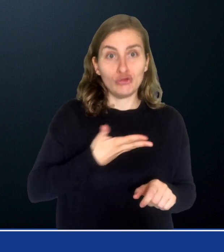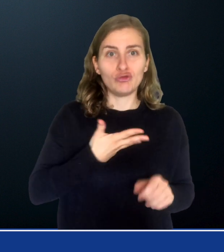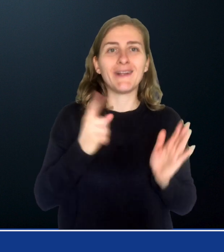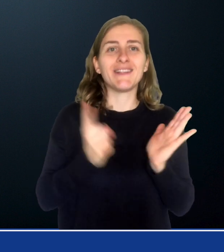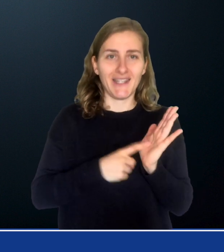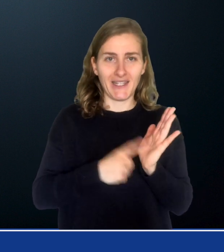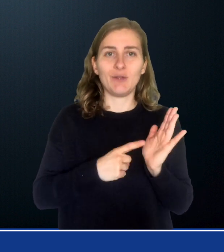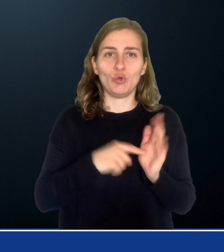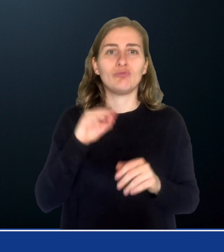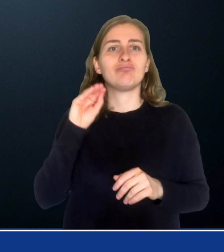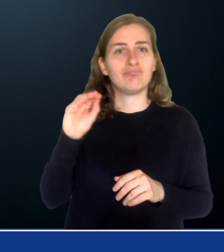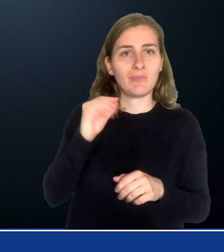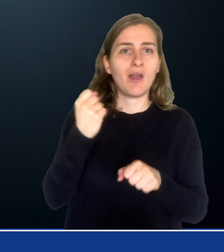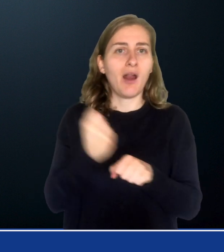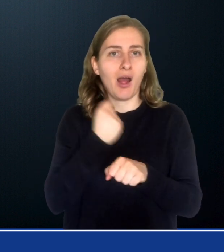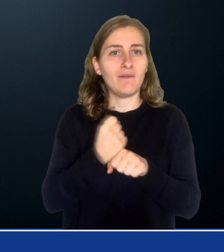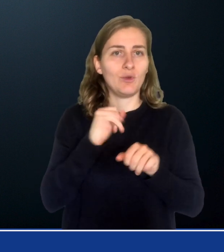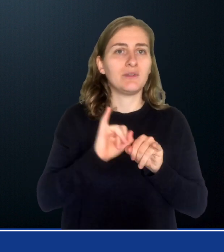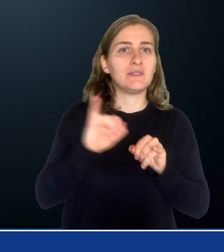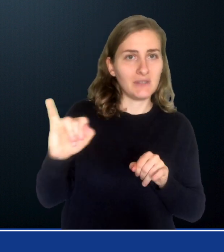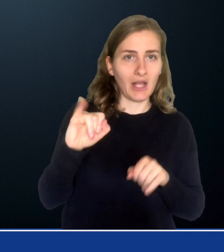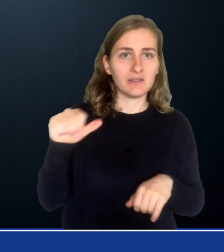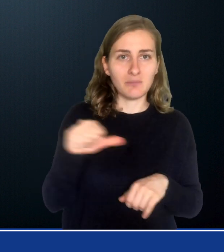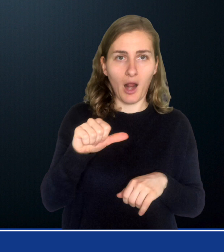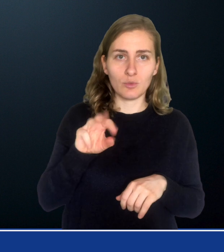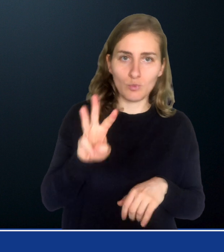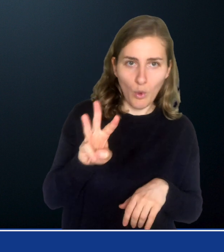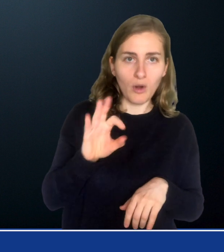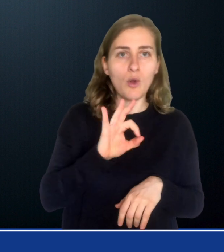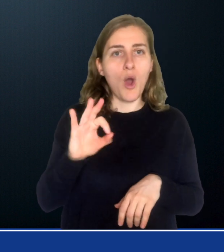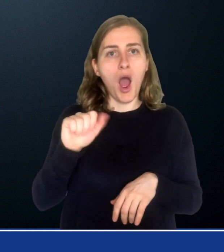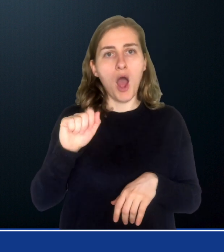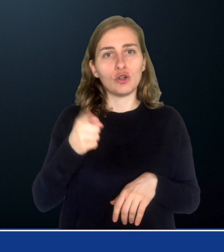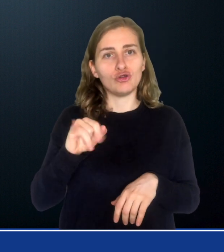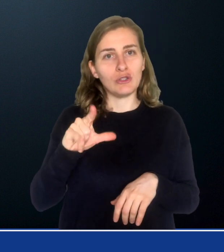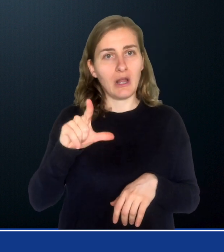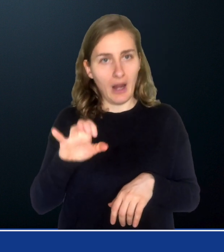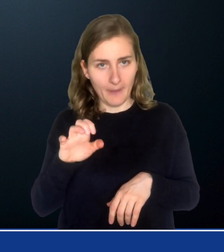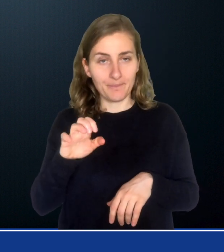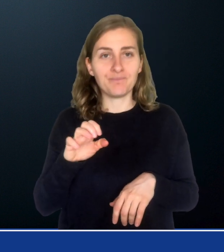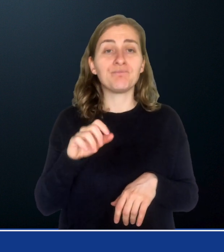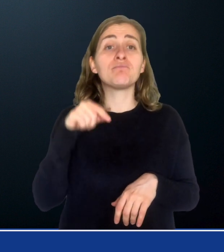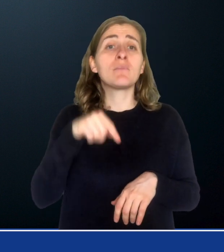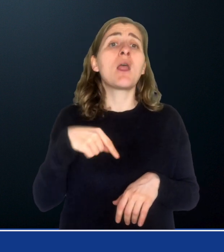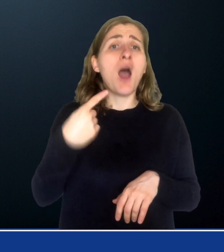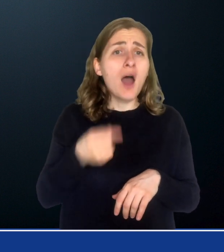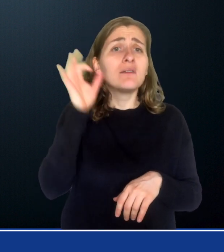avranno diritto a svolgere la prestazione lavorativa in modalità agile /smart working